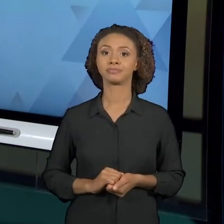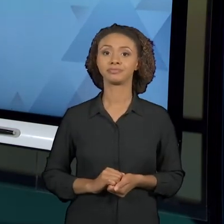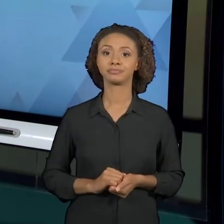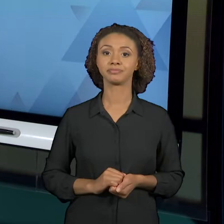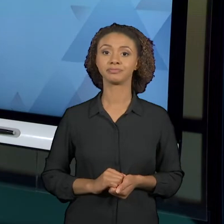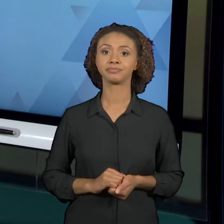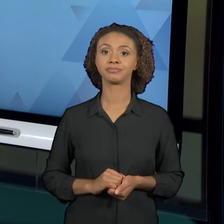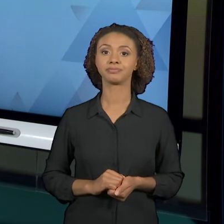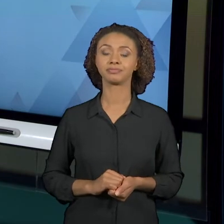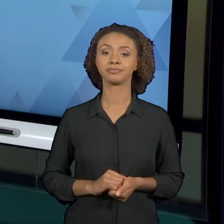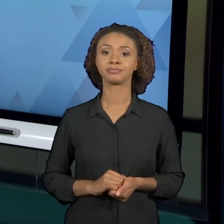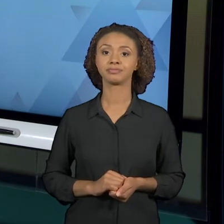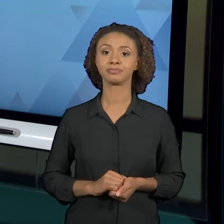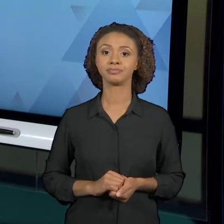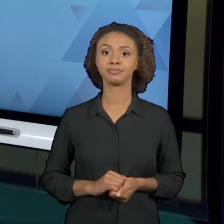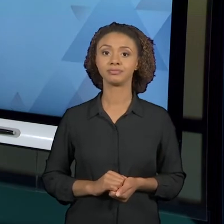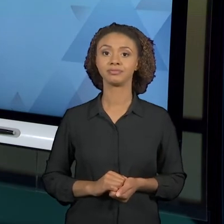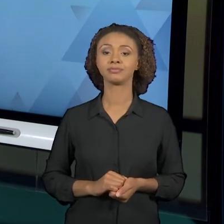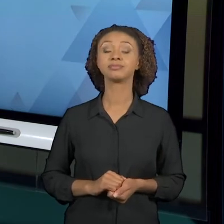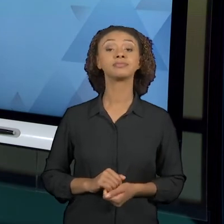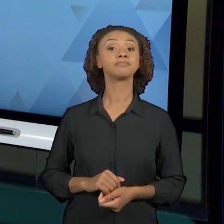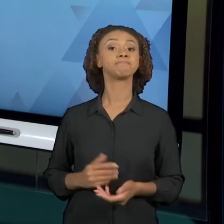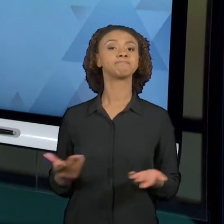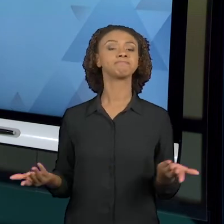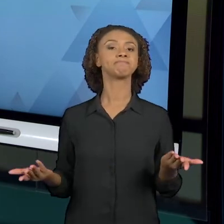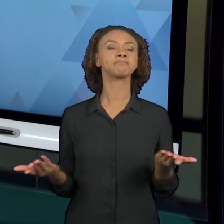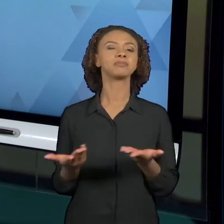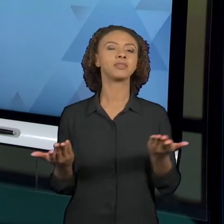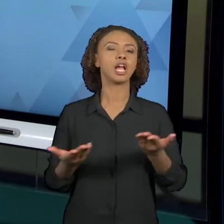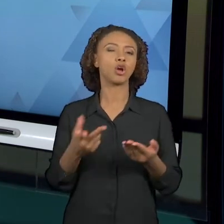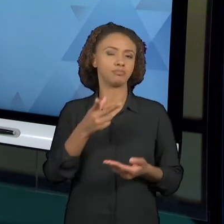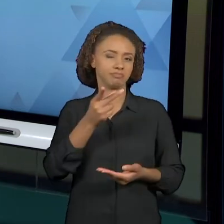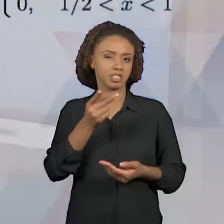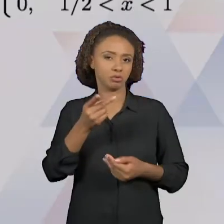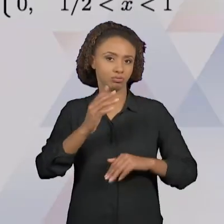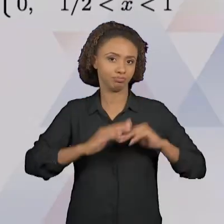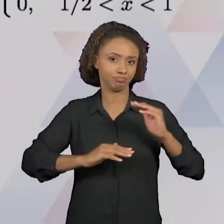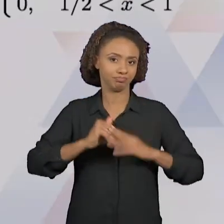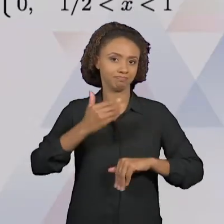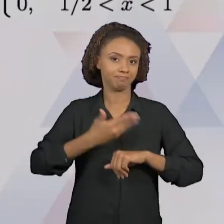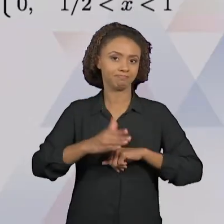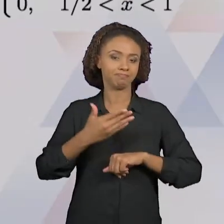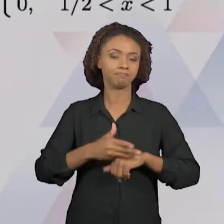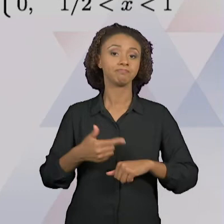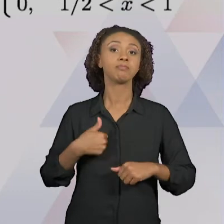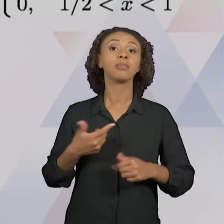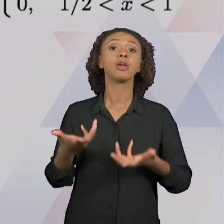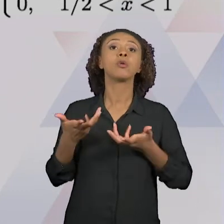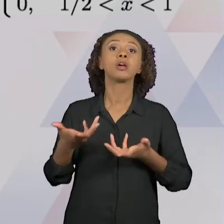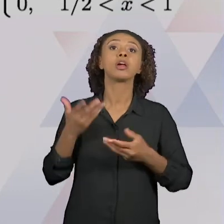[OTHON] VAMOS PARA UM SEGUNDO EXERCÍCIO AGORA AONDE EU QUERO ENCONTRAR A SÉRIE DE FOURIER DE